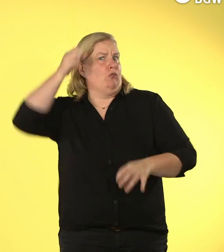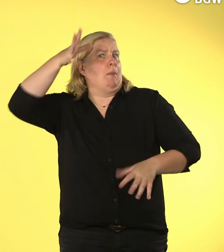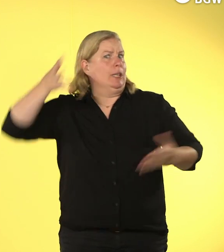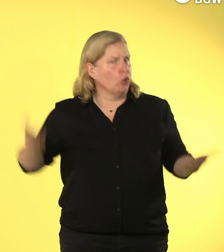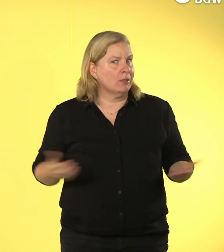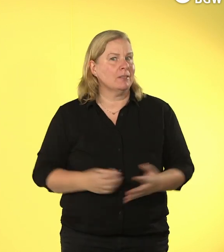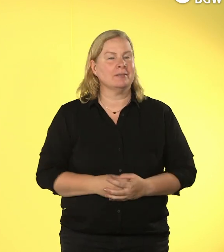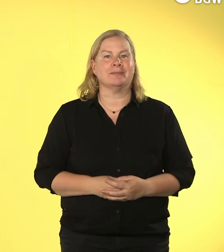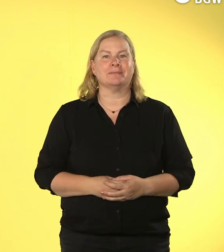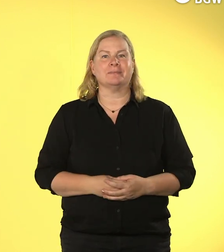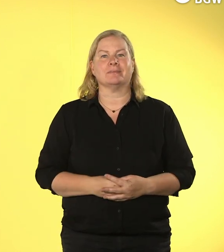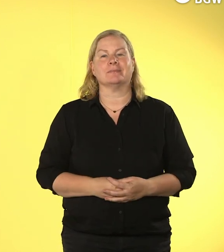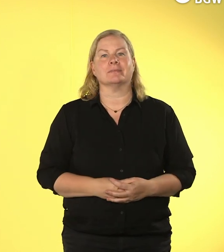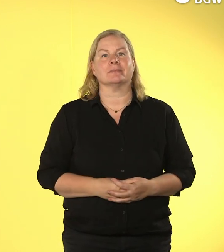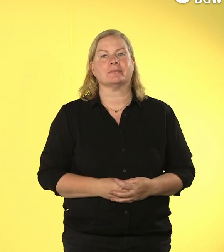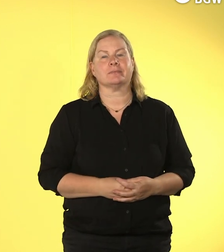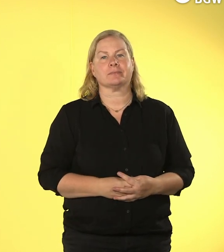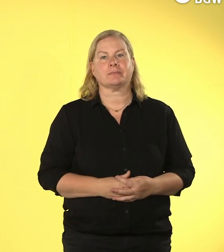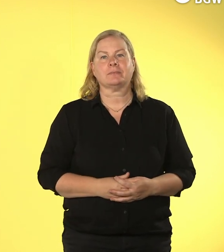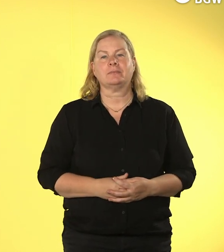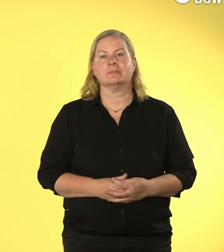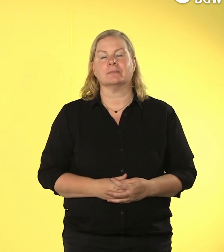Ich weiß nicht. Vielleicht du, Martina?